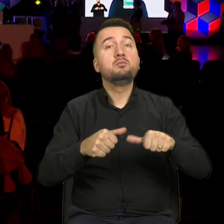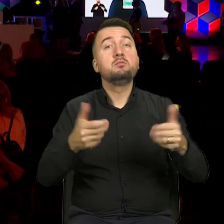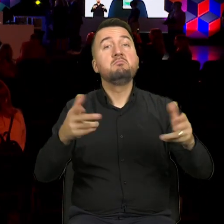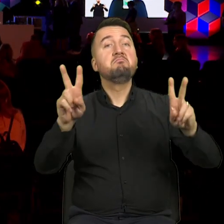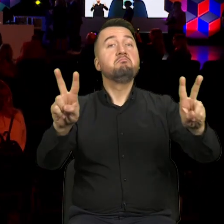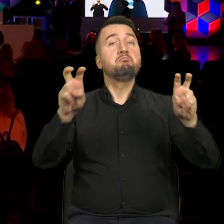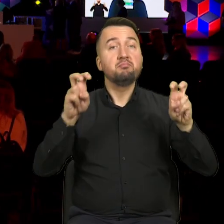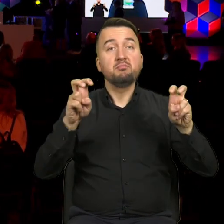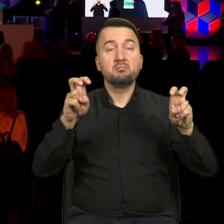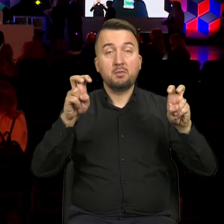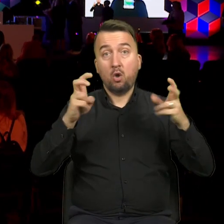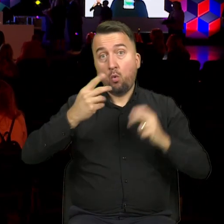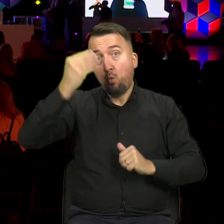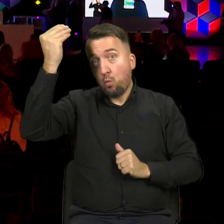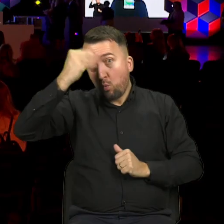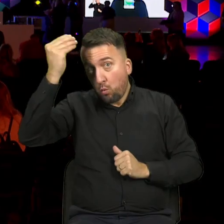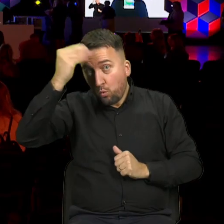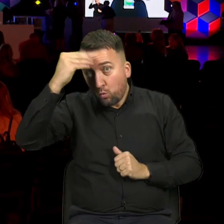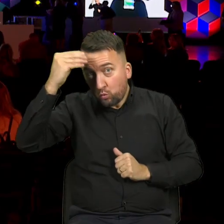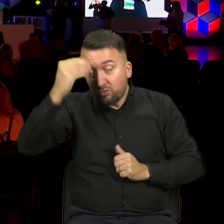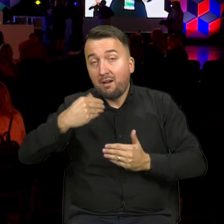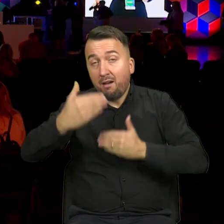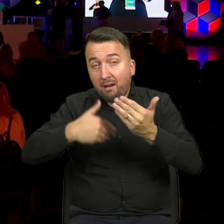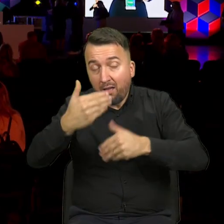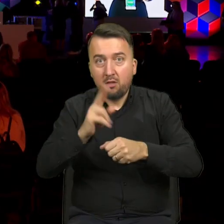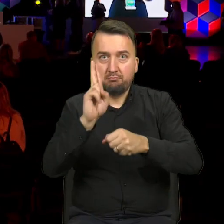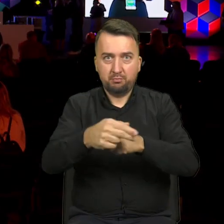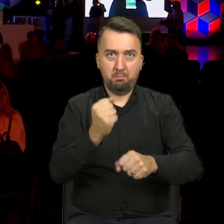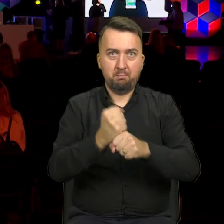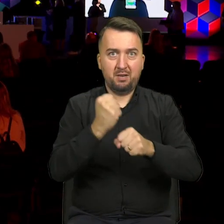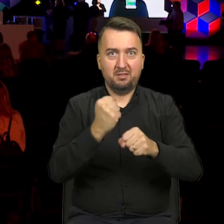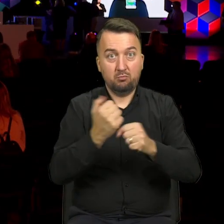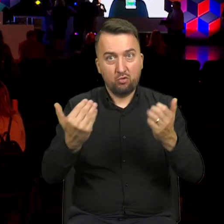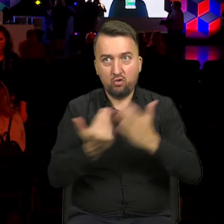'Od uczenia się do rynku pracy, nowa era kształcenia zawodowego'.